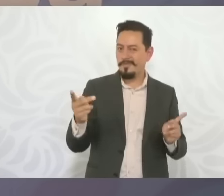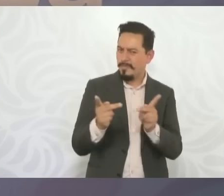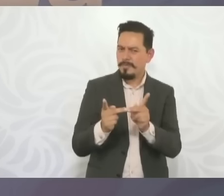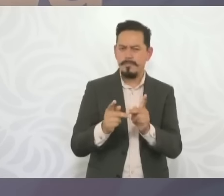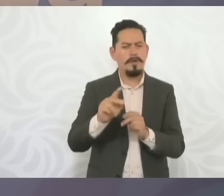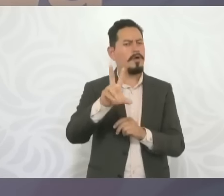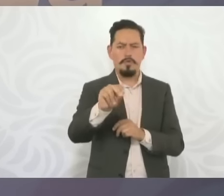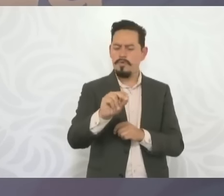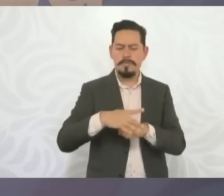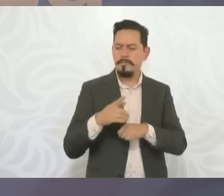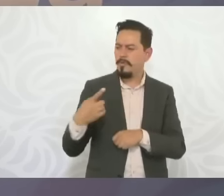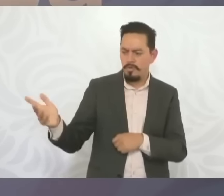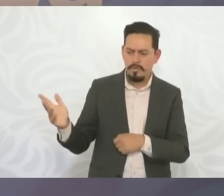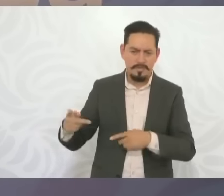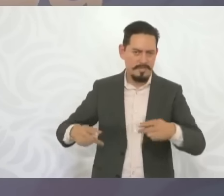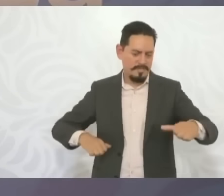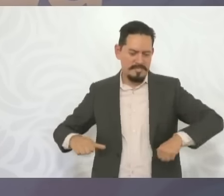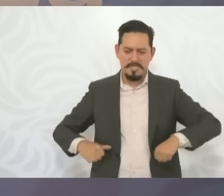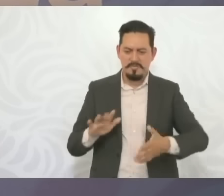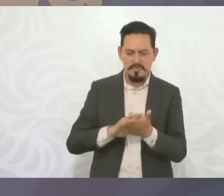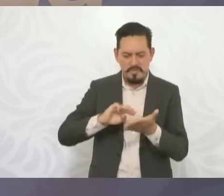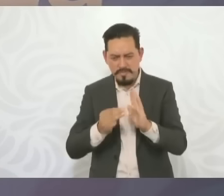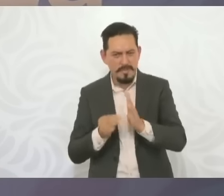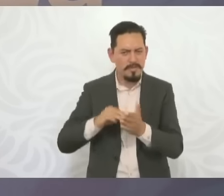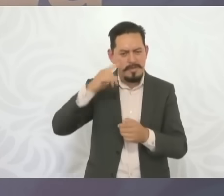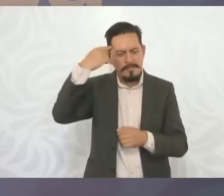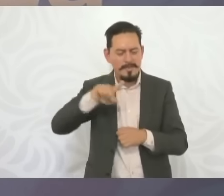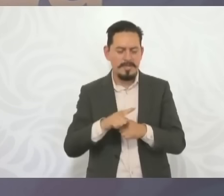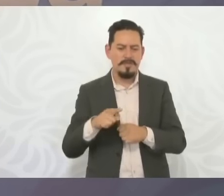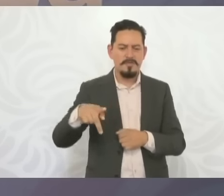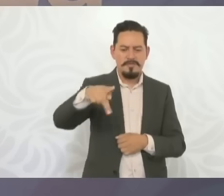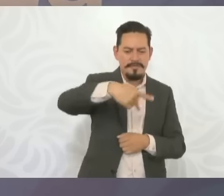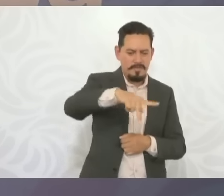estratégicas para la nación, para velar por los intereses de los que menos tienen,